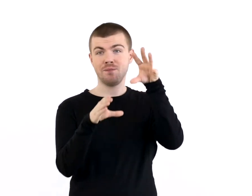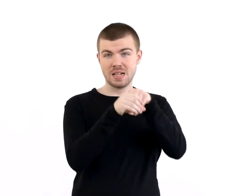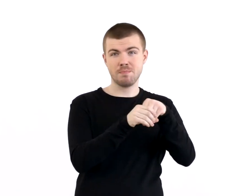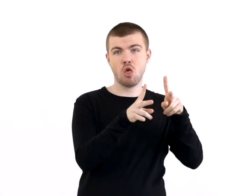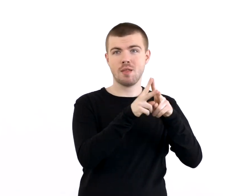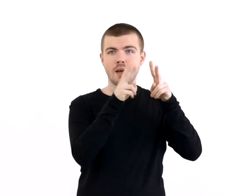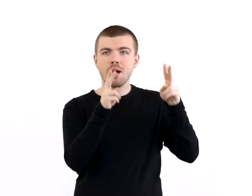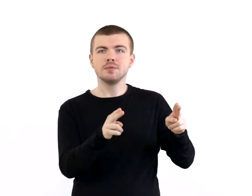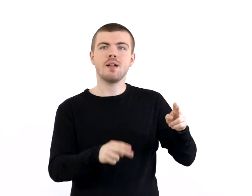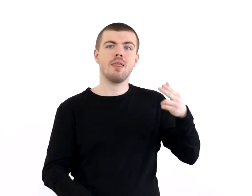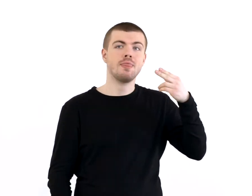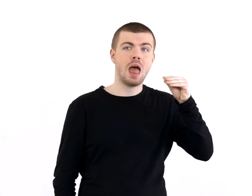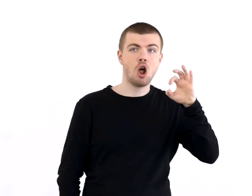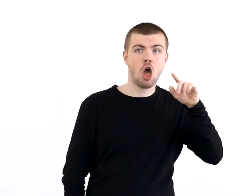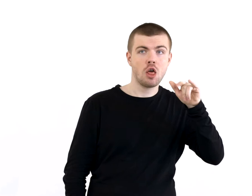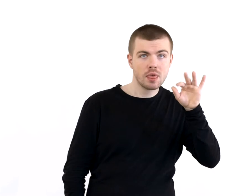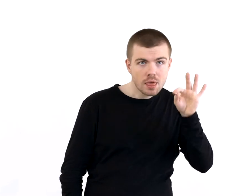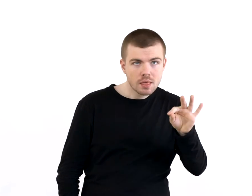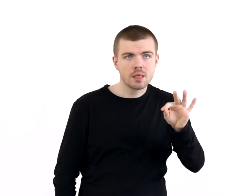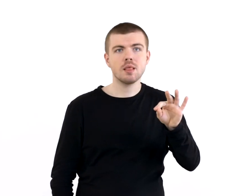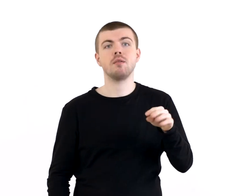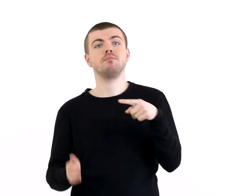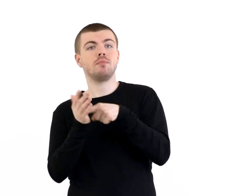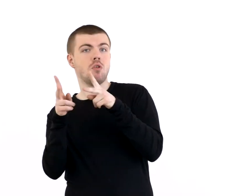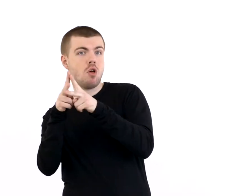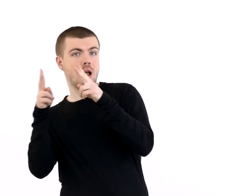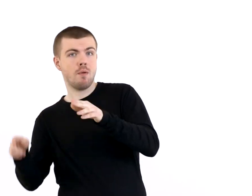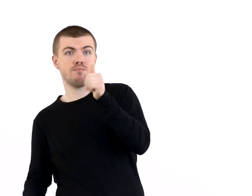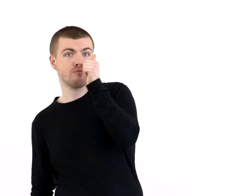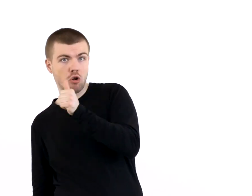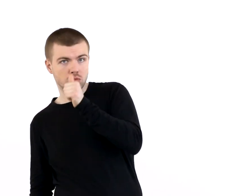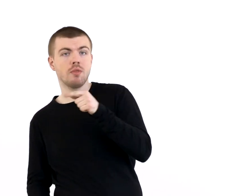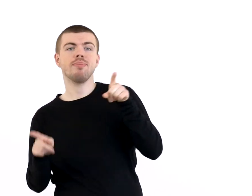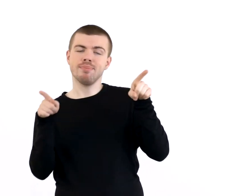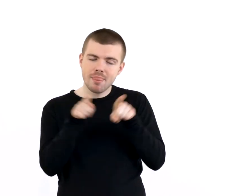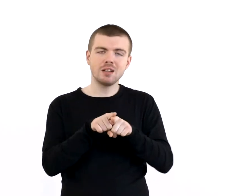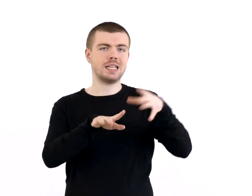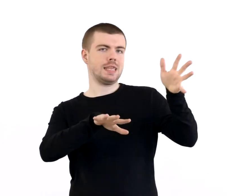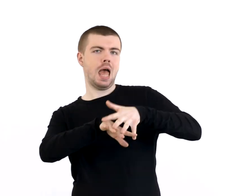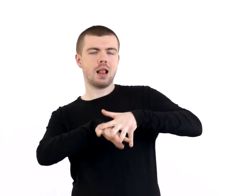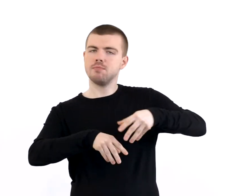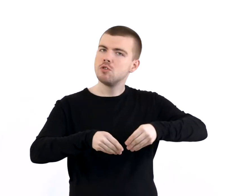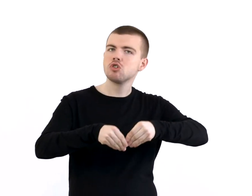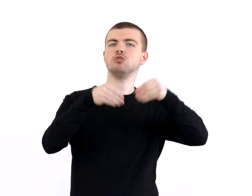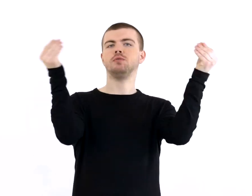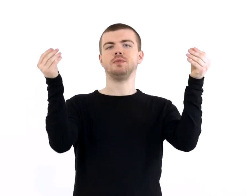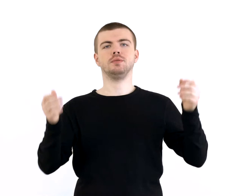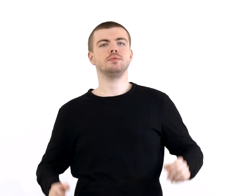W okresie tym rozwija się także tkactwo.